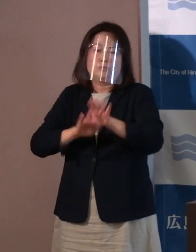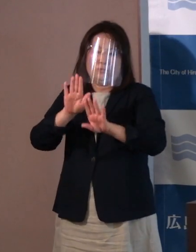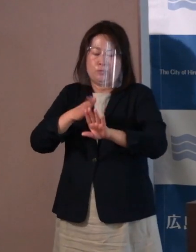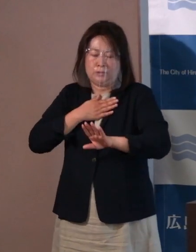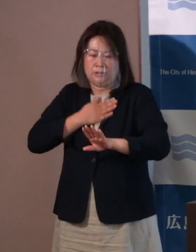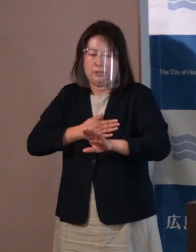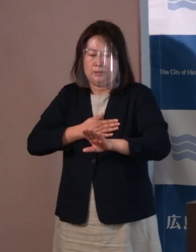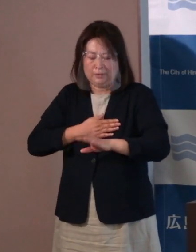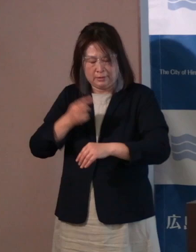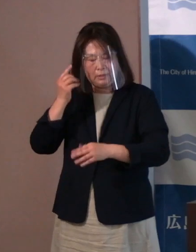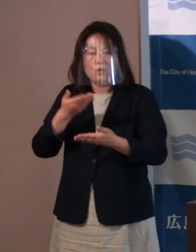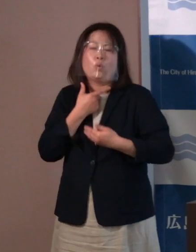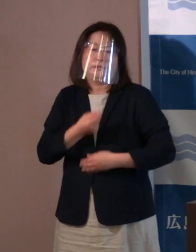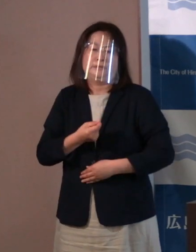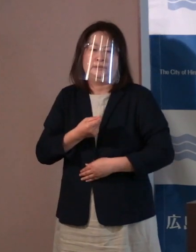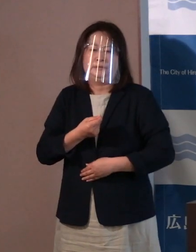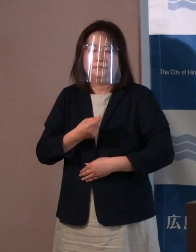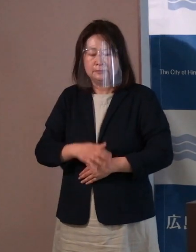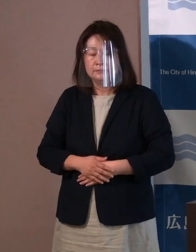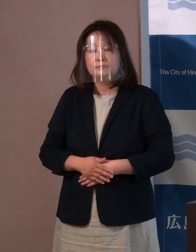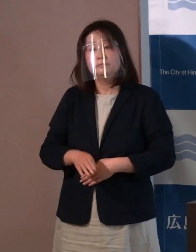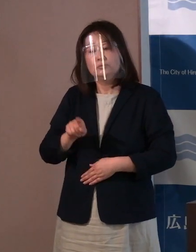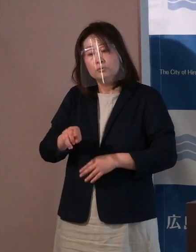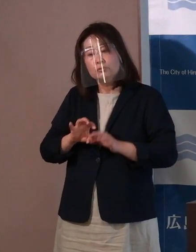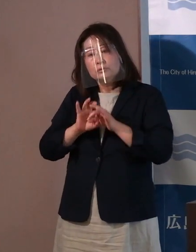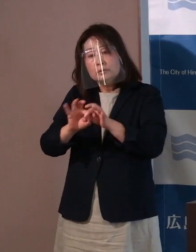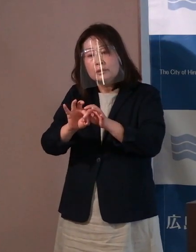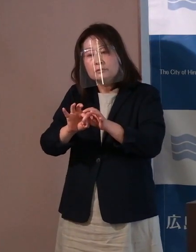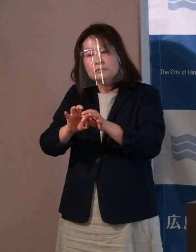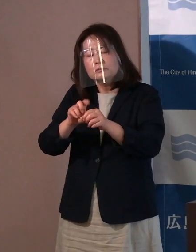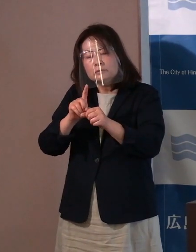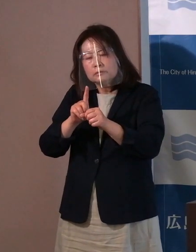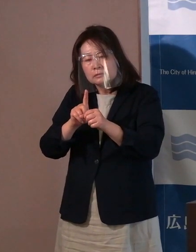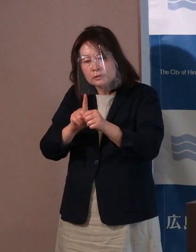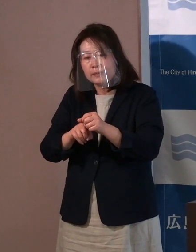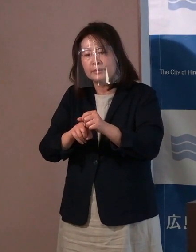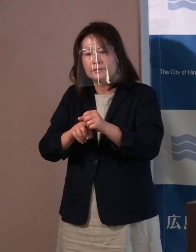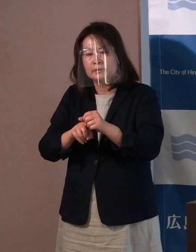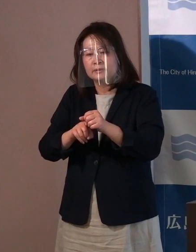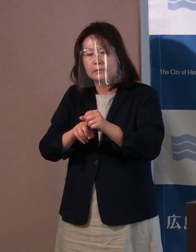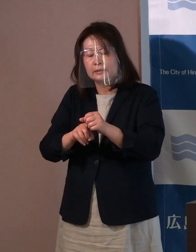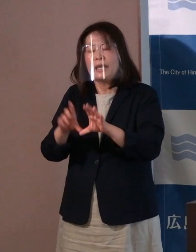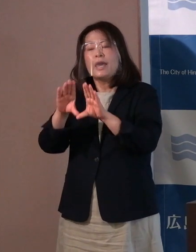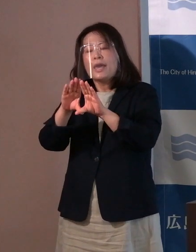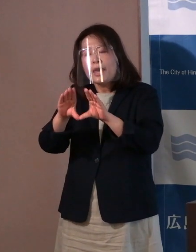そうすると､それを伝えるということを 平常時からやるために､平和を求める文化､